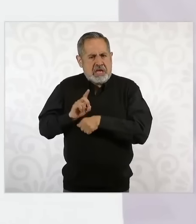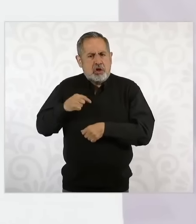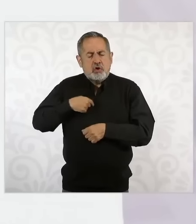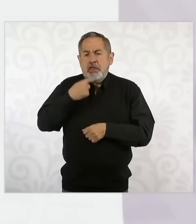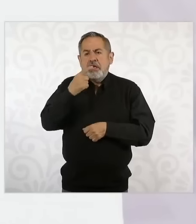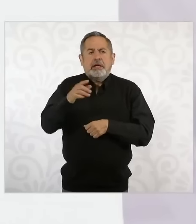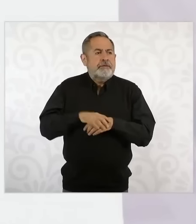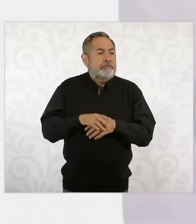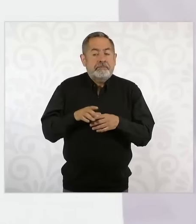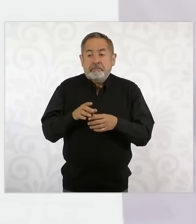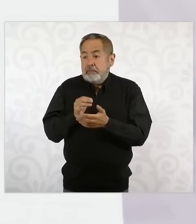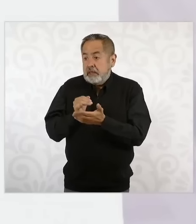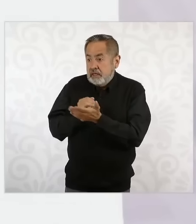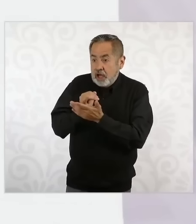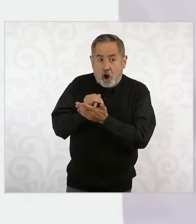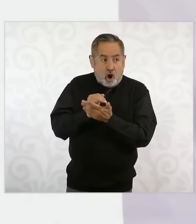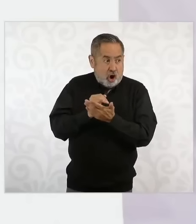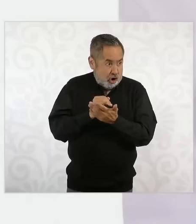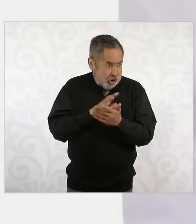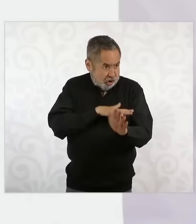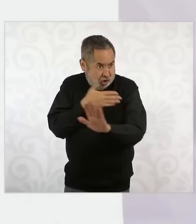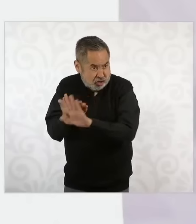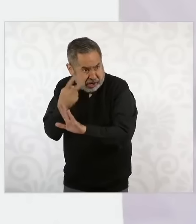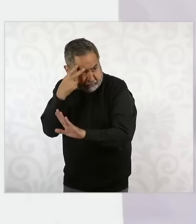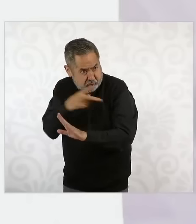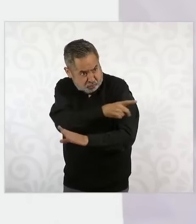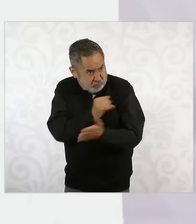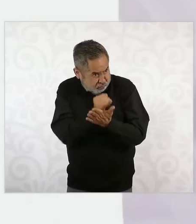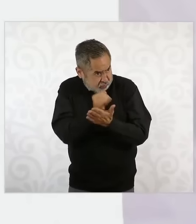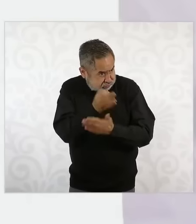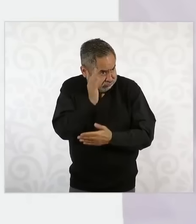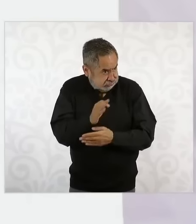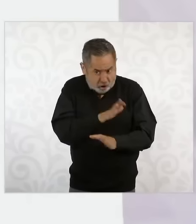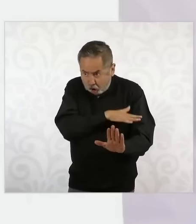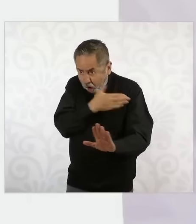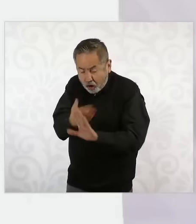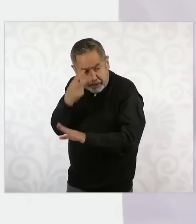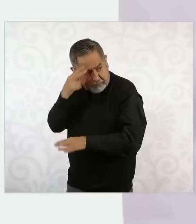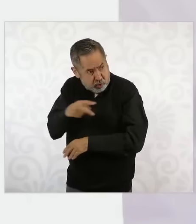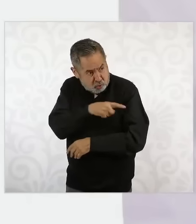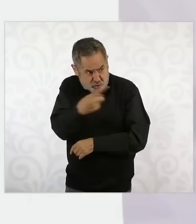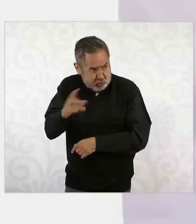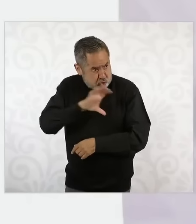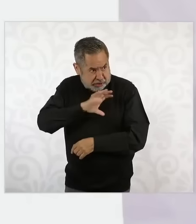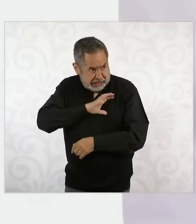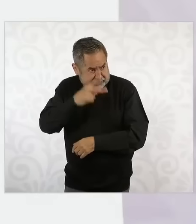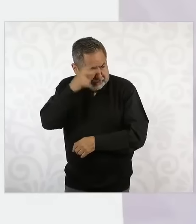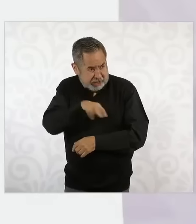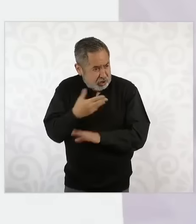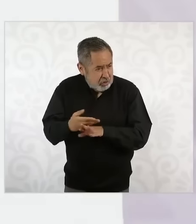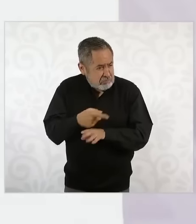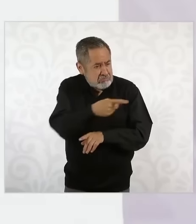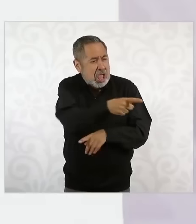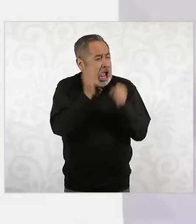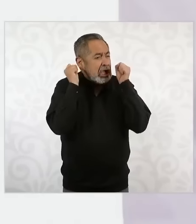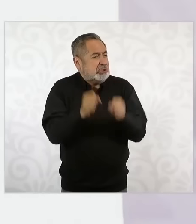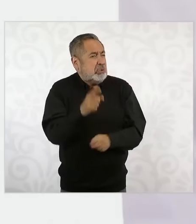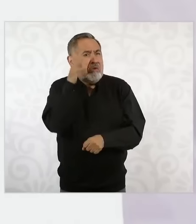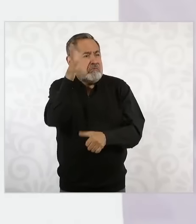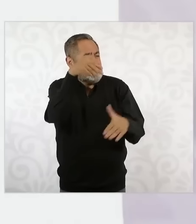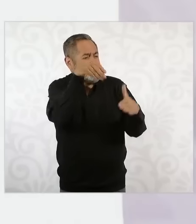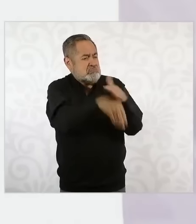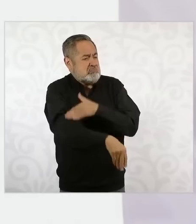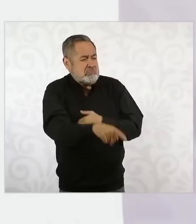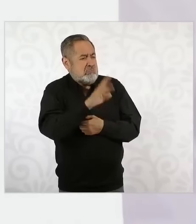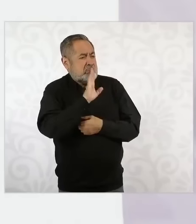quien apueste en contra de México, quien no quiera México, le va a ir mal, le va mal en la vida,